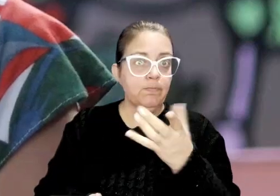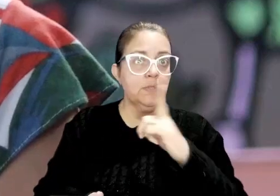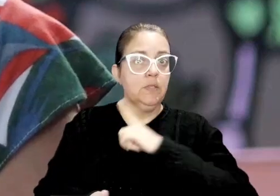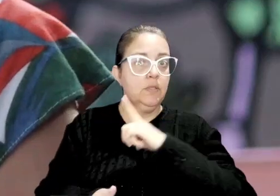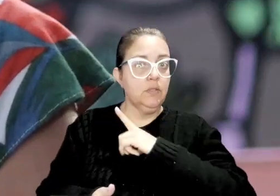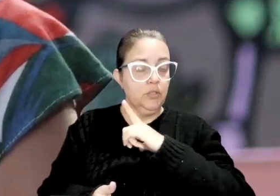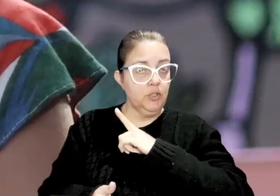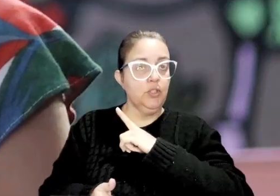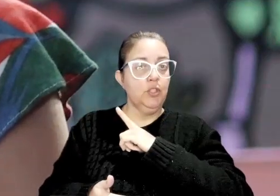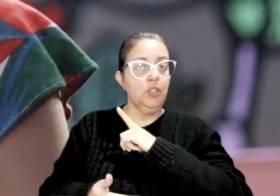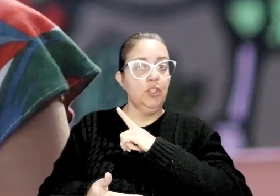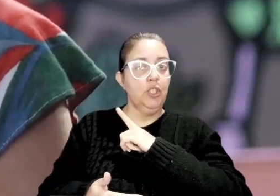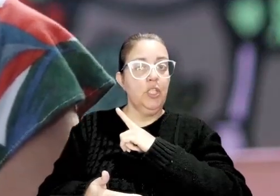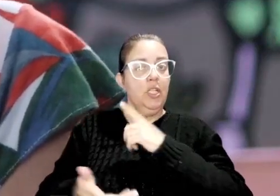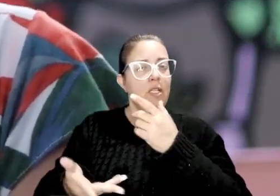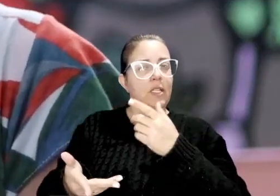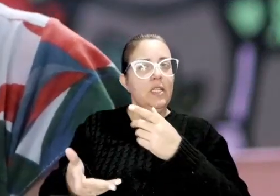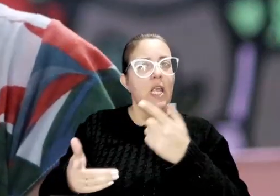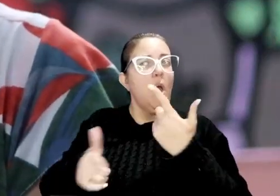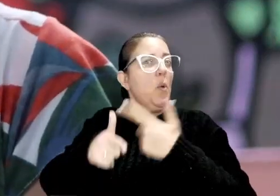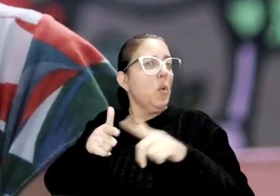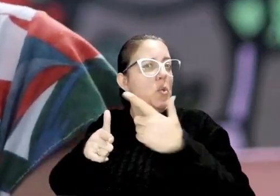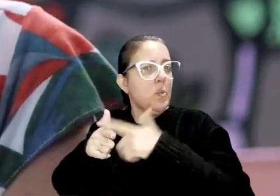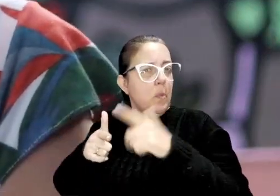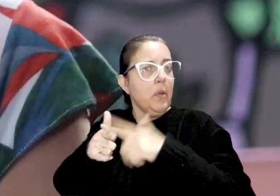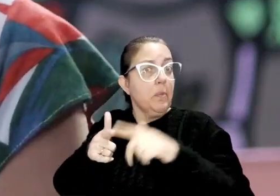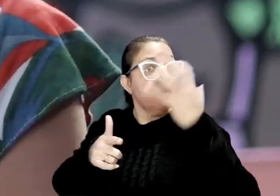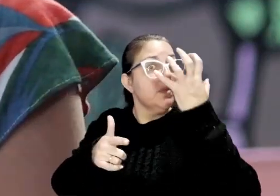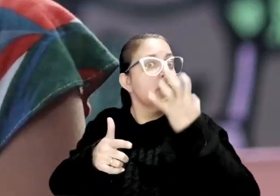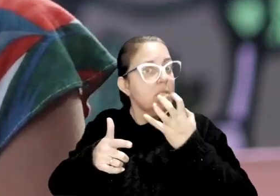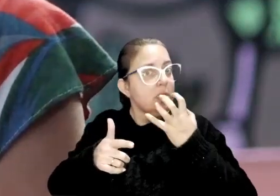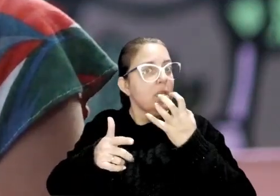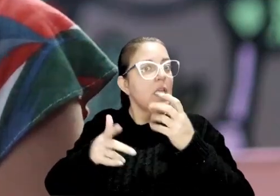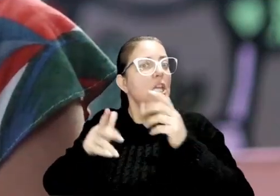que fossem diferentes os conflitos diferentes Os territórios diferentes os tipos de projetos